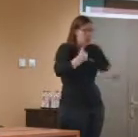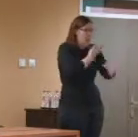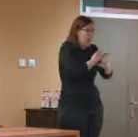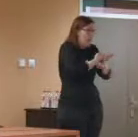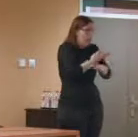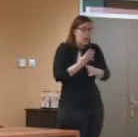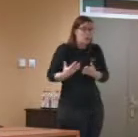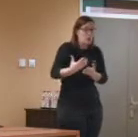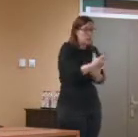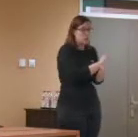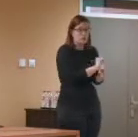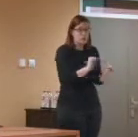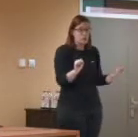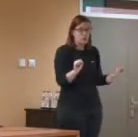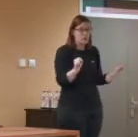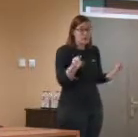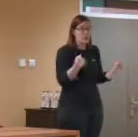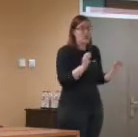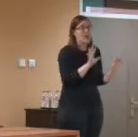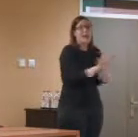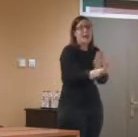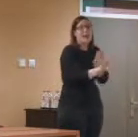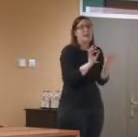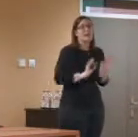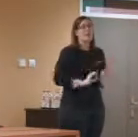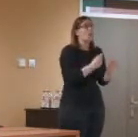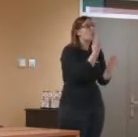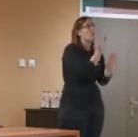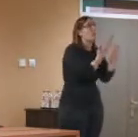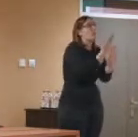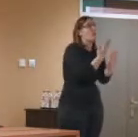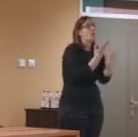tenemos entre manos. Y como digo, ni en el juicio de Fitur